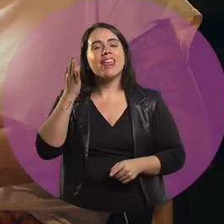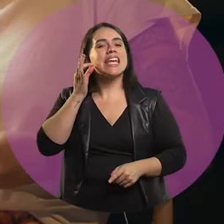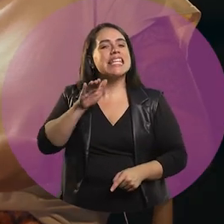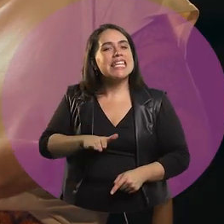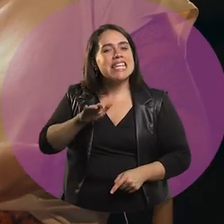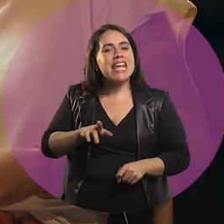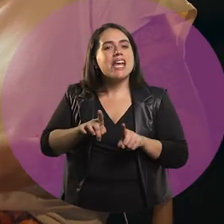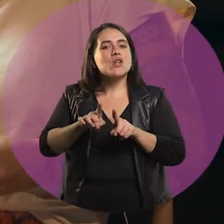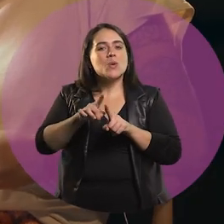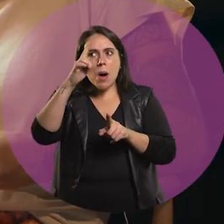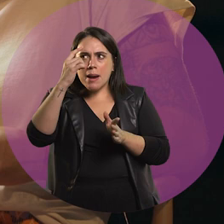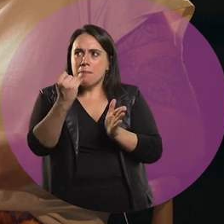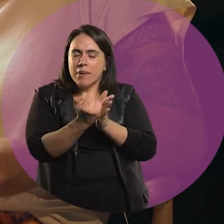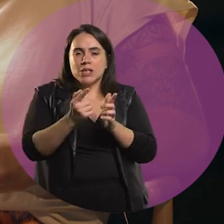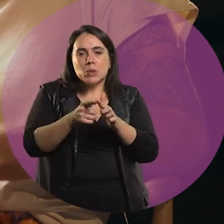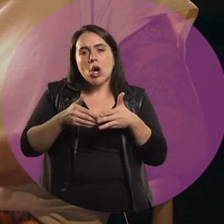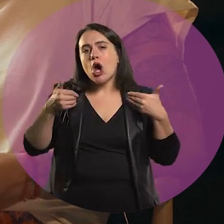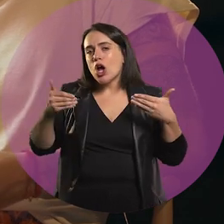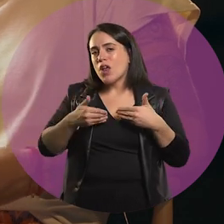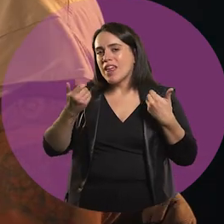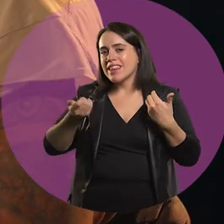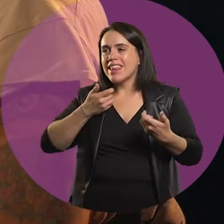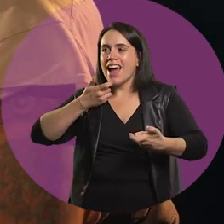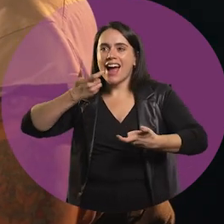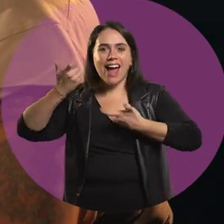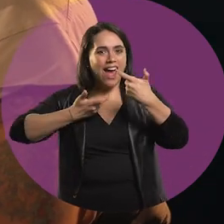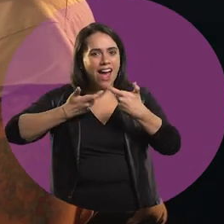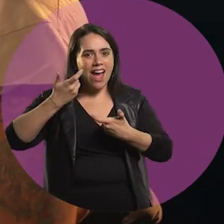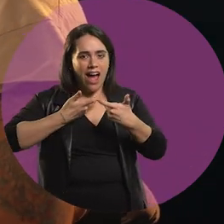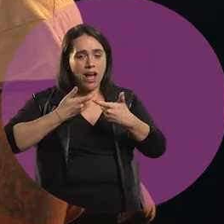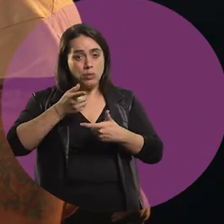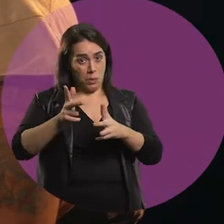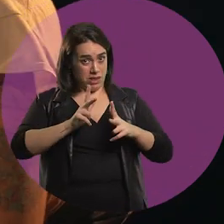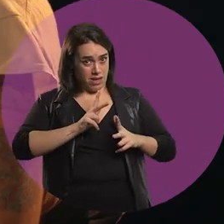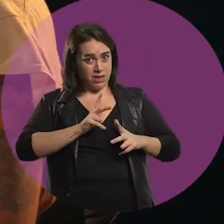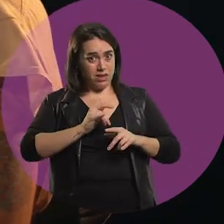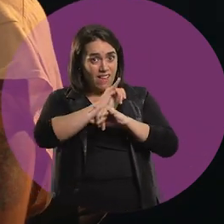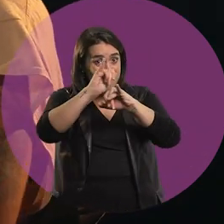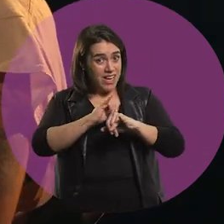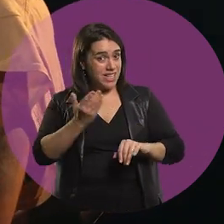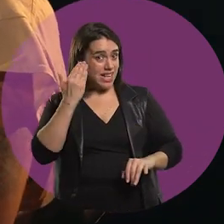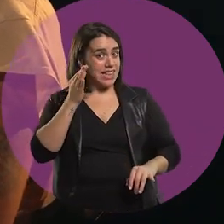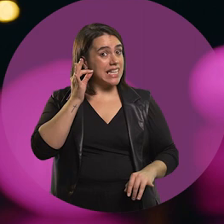¿qué te marcó en tu infancia? Esa alegría, esa felicidad que me contabas hace un rato, además, que tuviste una infancia feliz.